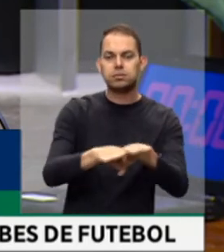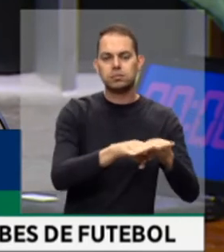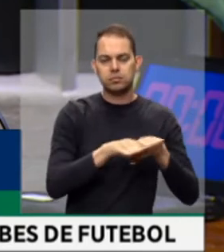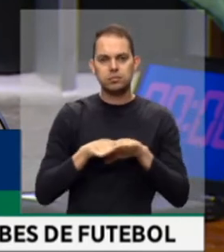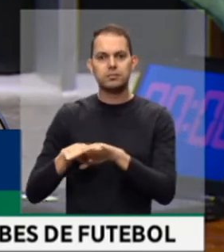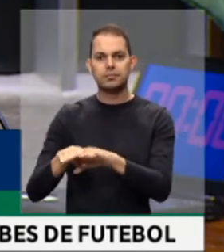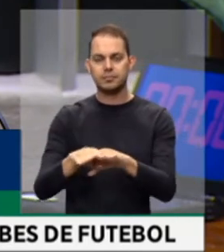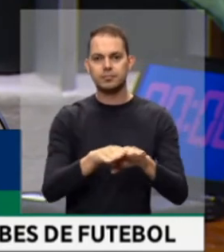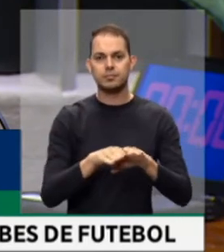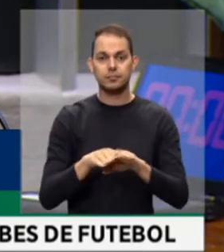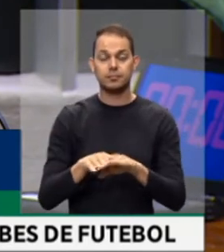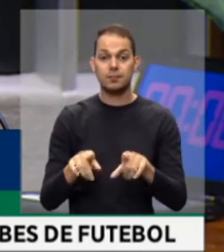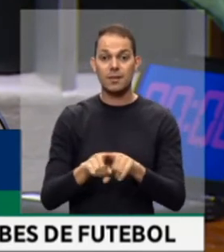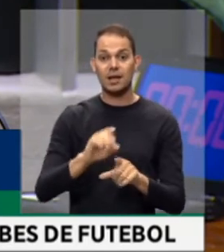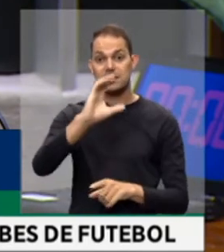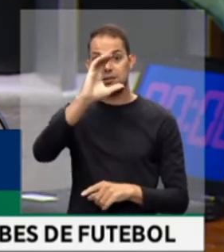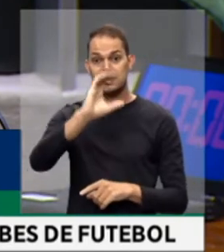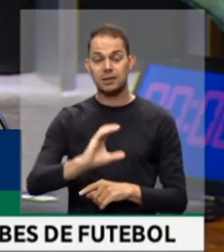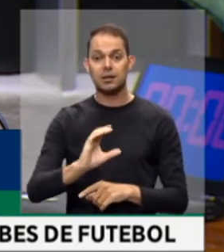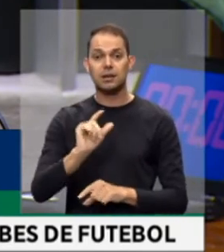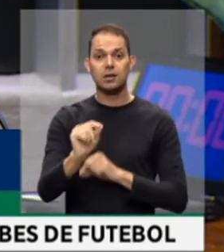INVESTIMENTO PARA QUE AS DESIGUALDADES INTERREGIONAIS POSSAM, AOS POUCOS, SEREM